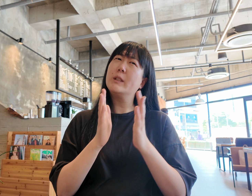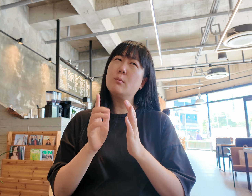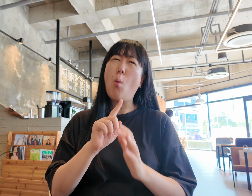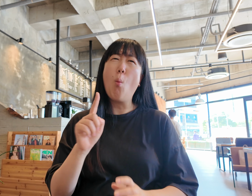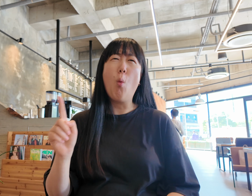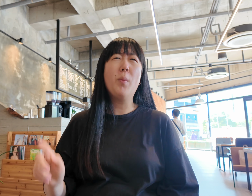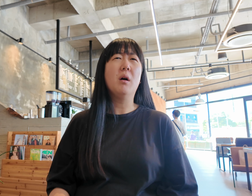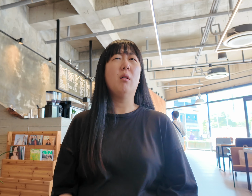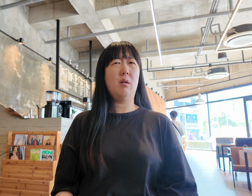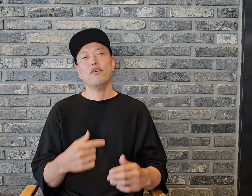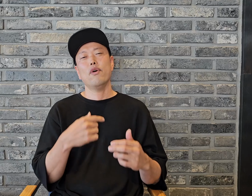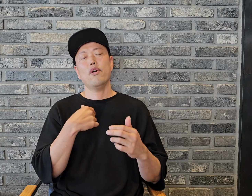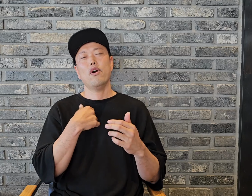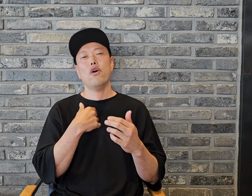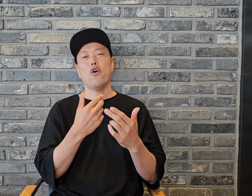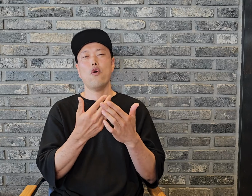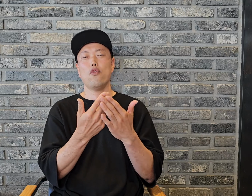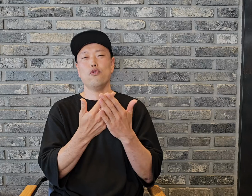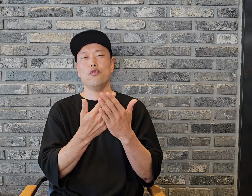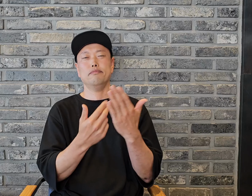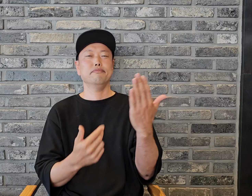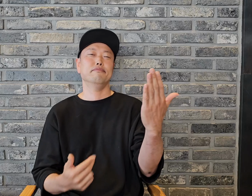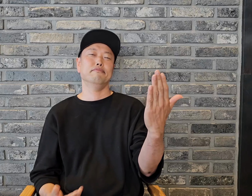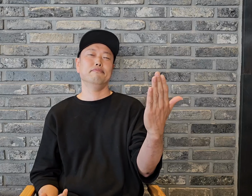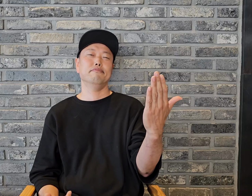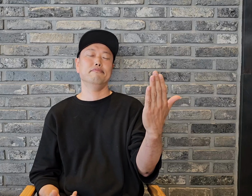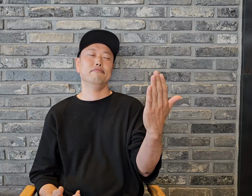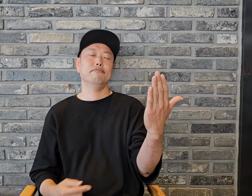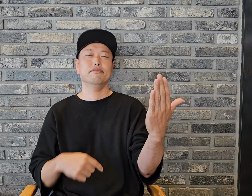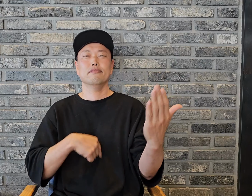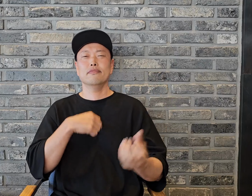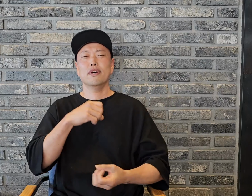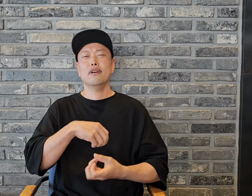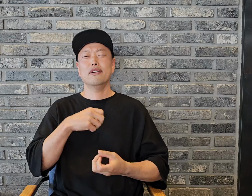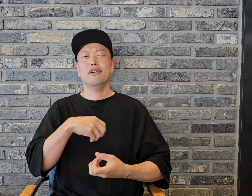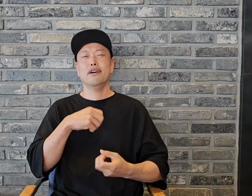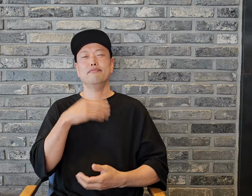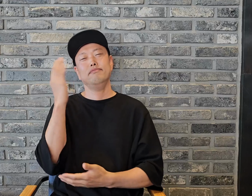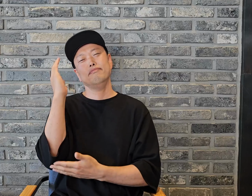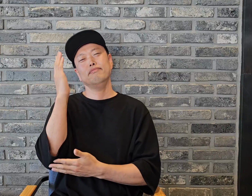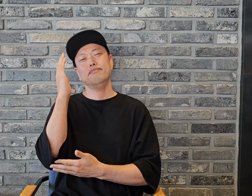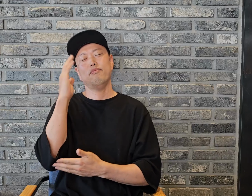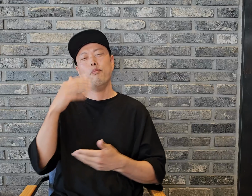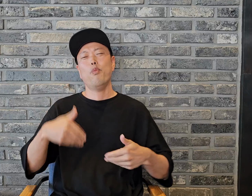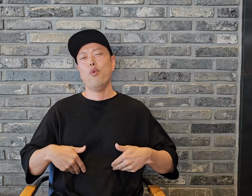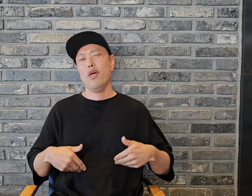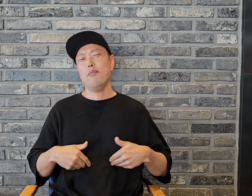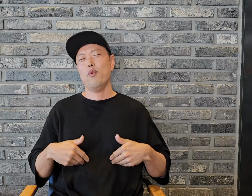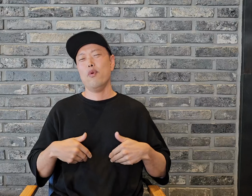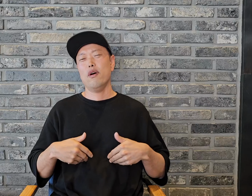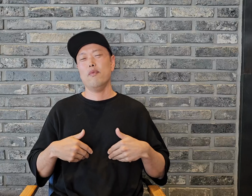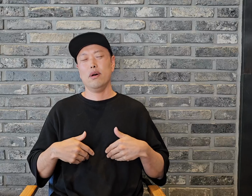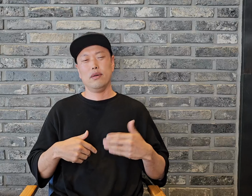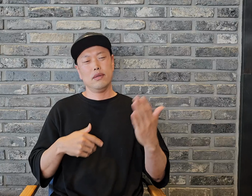何か準備するものはありますか？ 鏡の前に立って、 内容をしっかり咀嚼し、